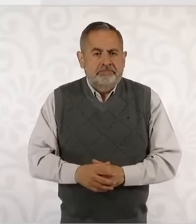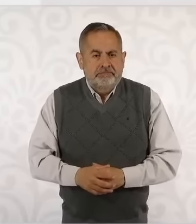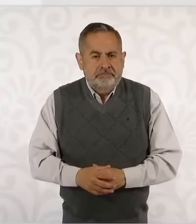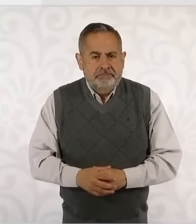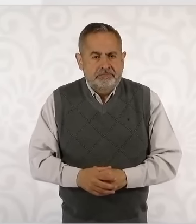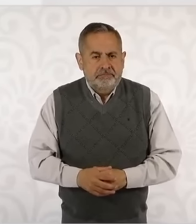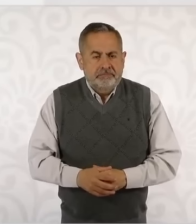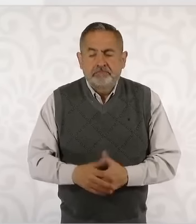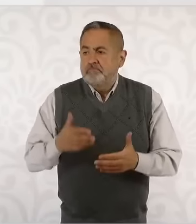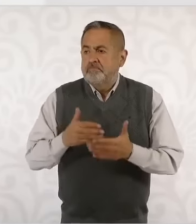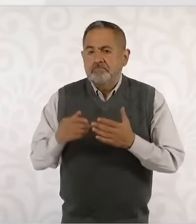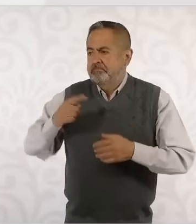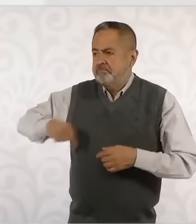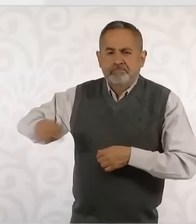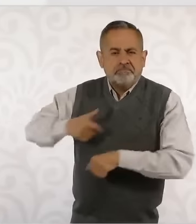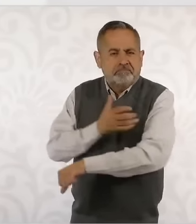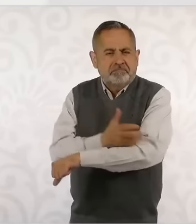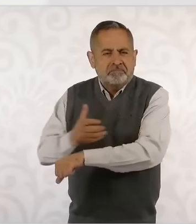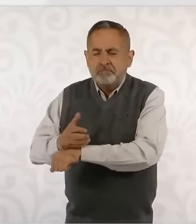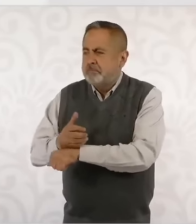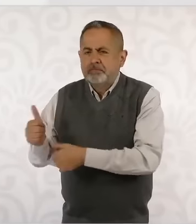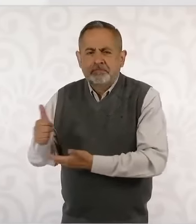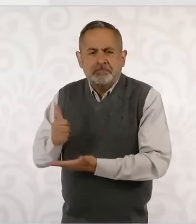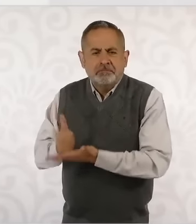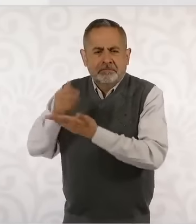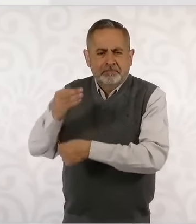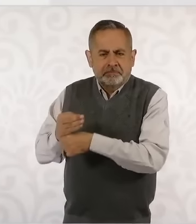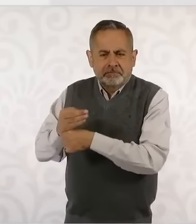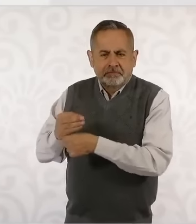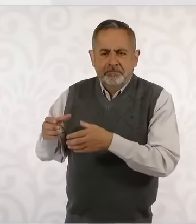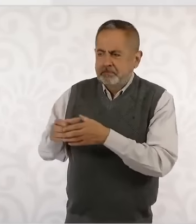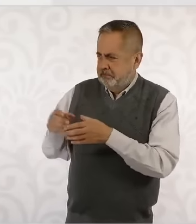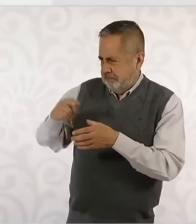nuestros compañeros de ayudantía